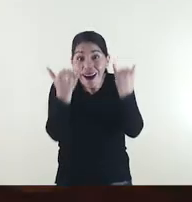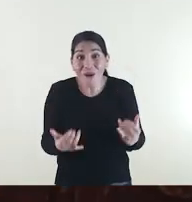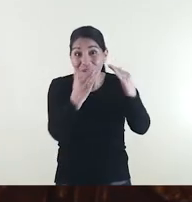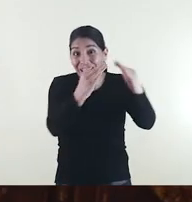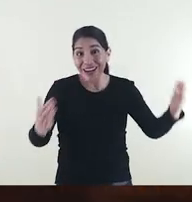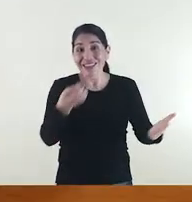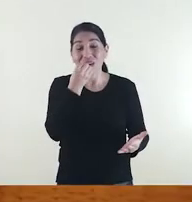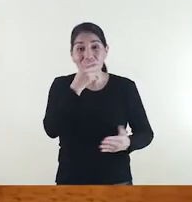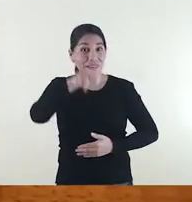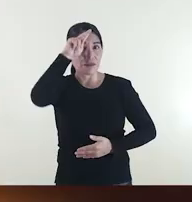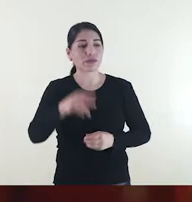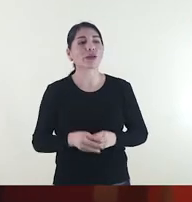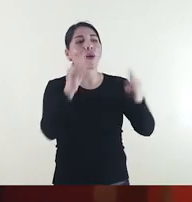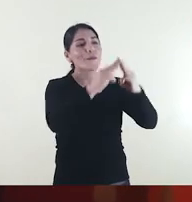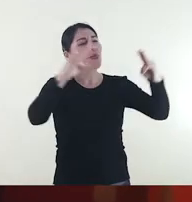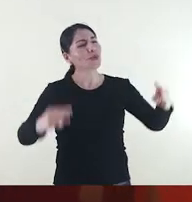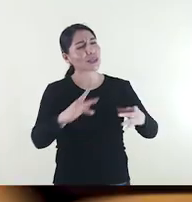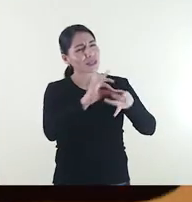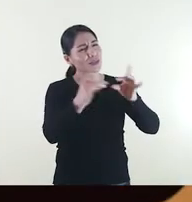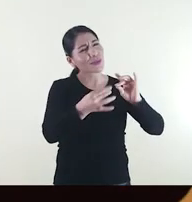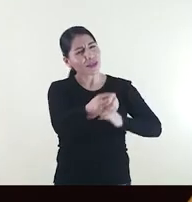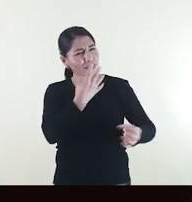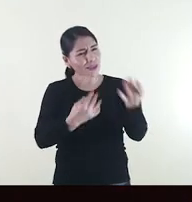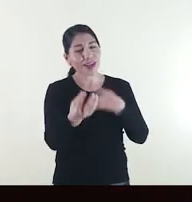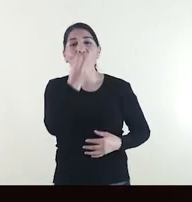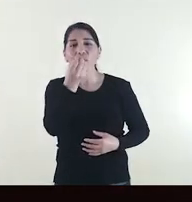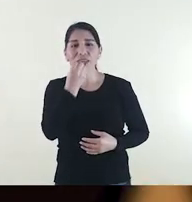Gastronomía Peruana. Un museo que cuenta la historia de nuestra comida.